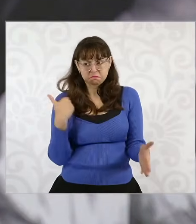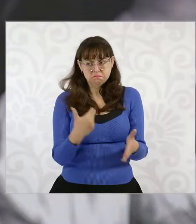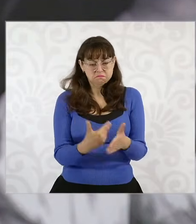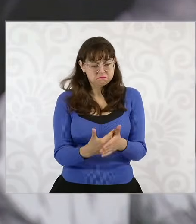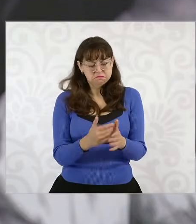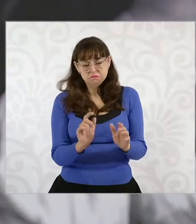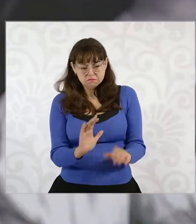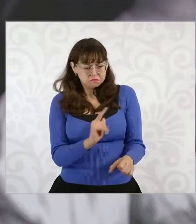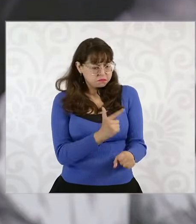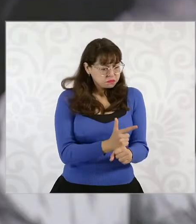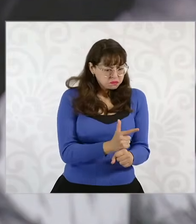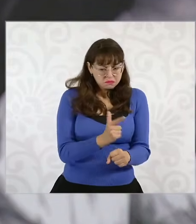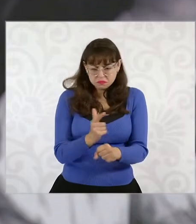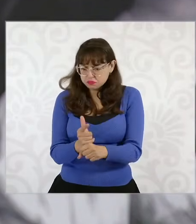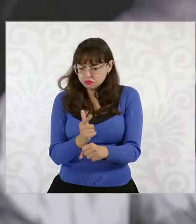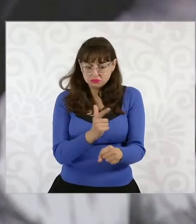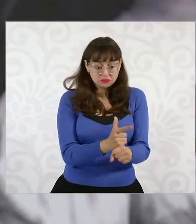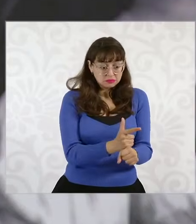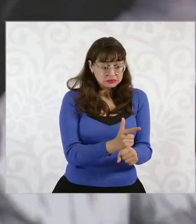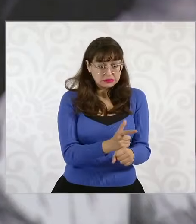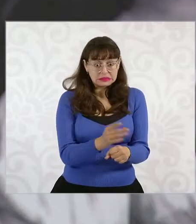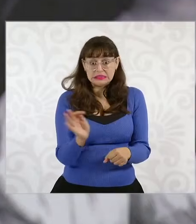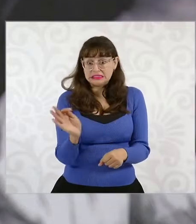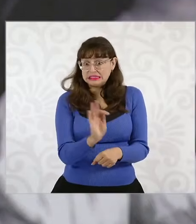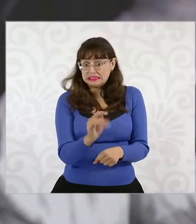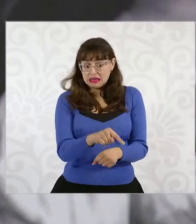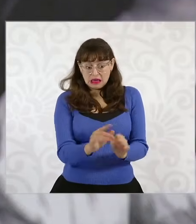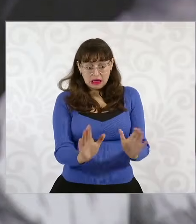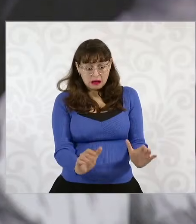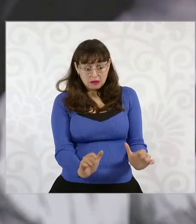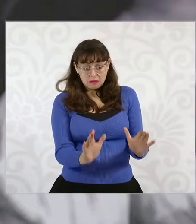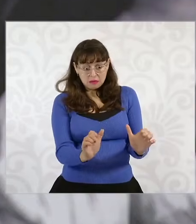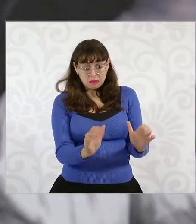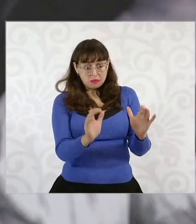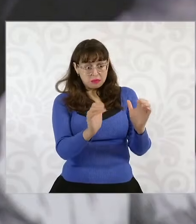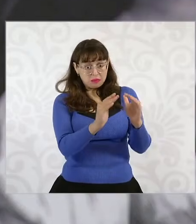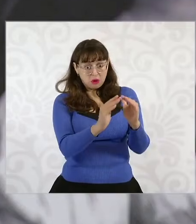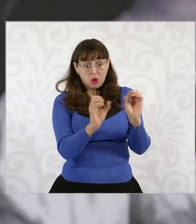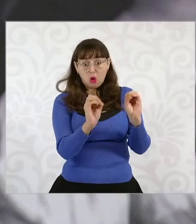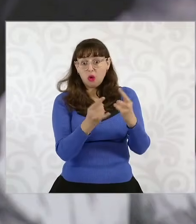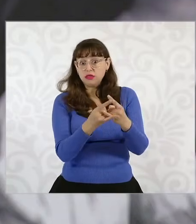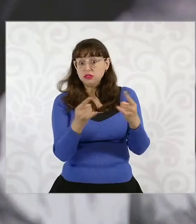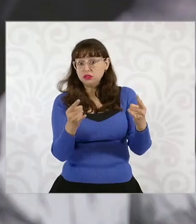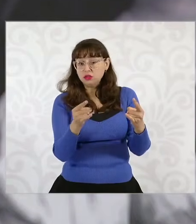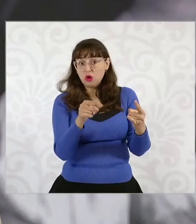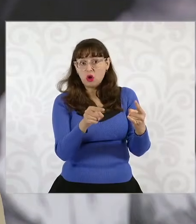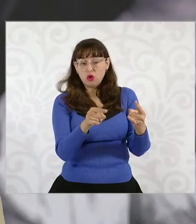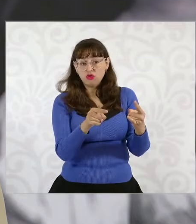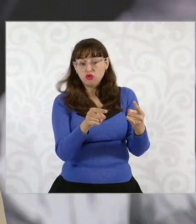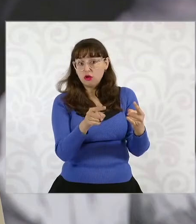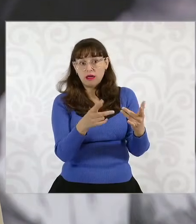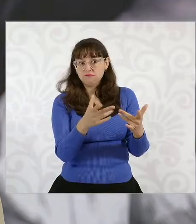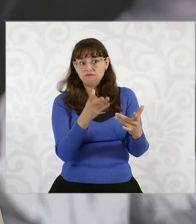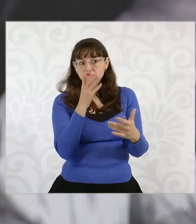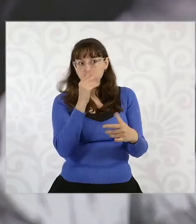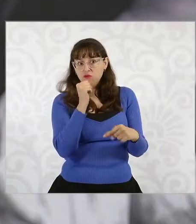encontrado vestigios tanto arqueológicos como históricos que son importantes de salvaguardar,